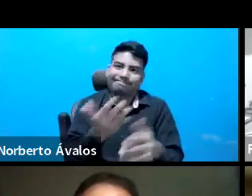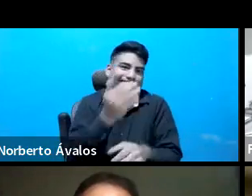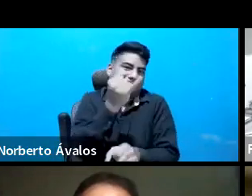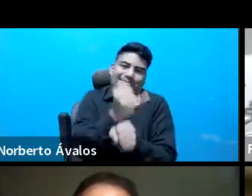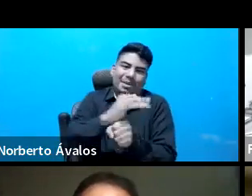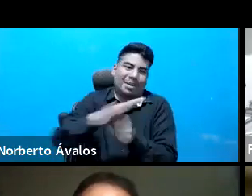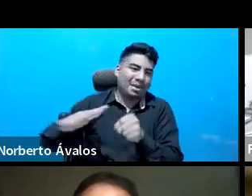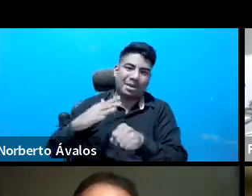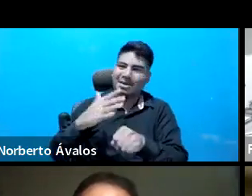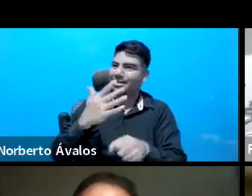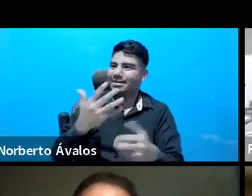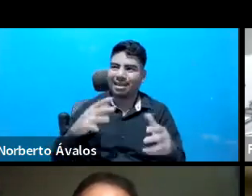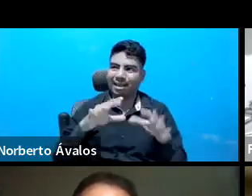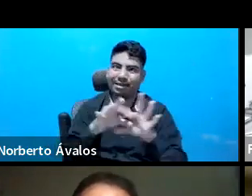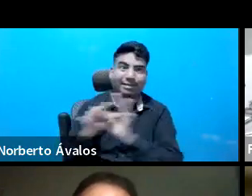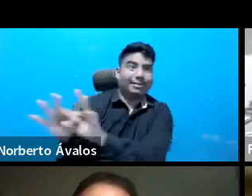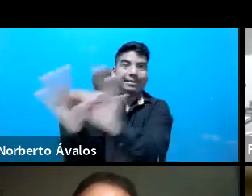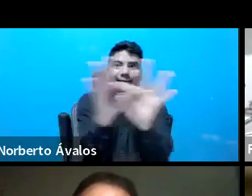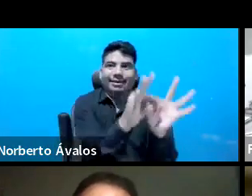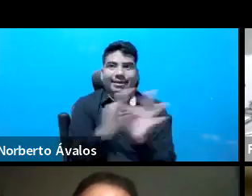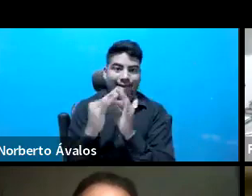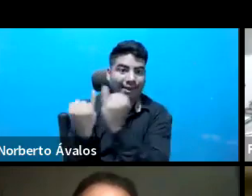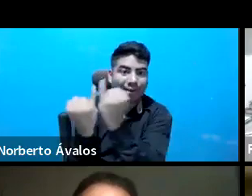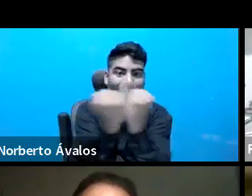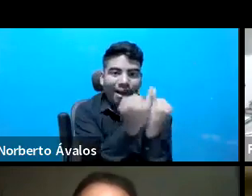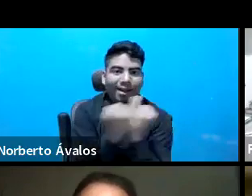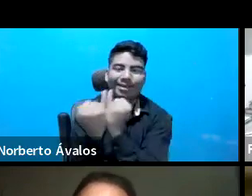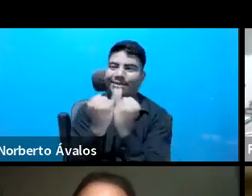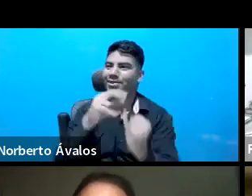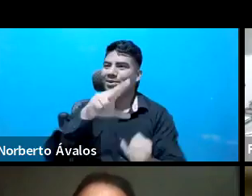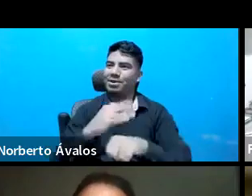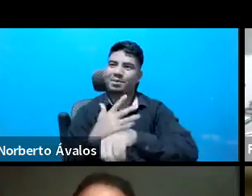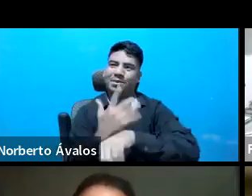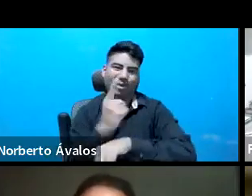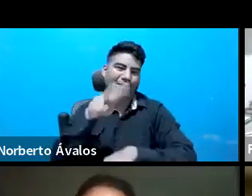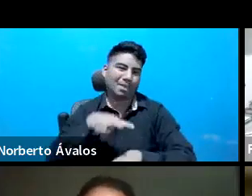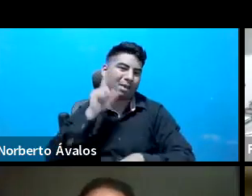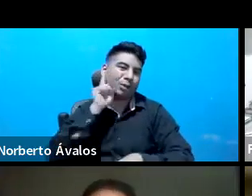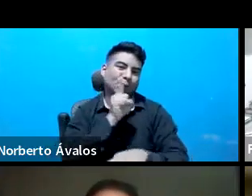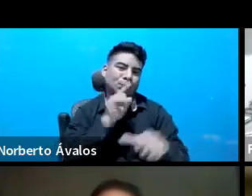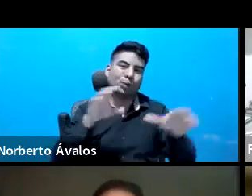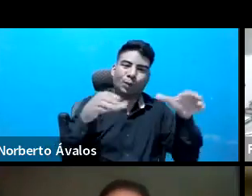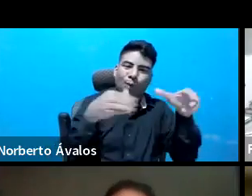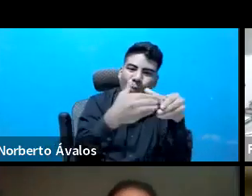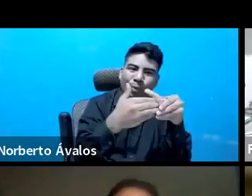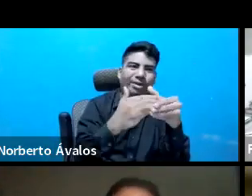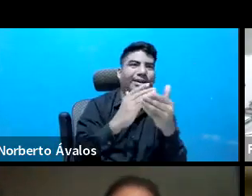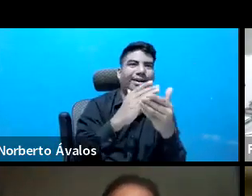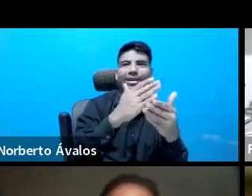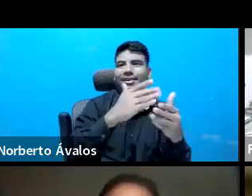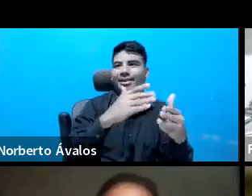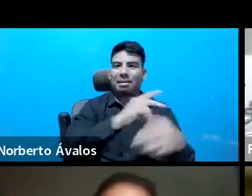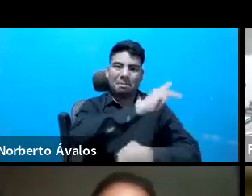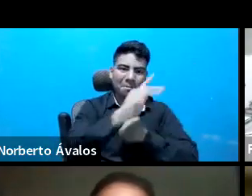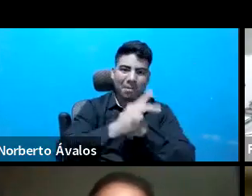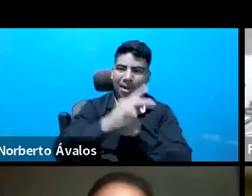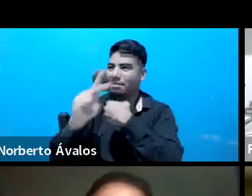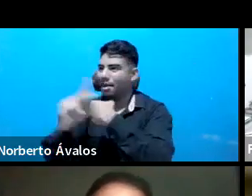imposible porque finalmente influyó influye la cultura de cada comunidad de cada comunidad de sorts y cada cada forma De cómo se cómo se estructura su lengua. Lo que sí podemos